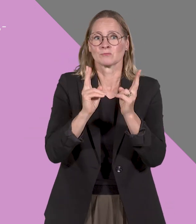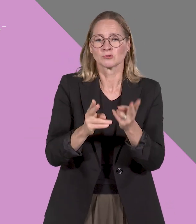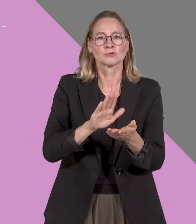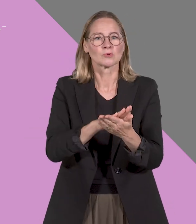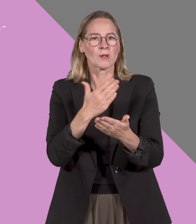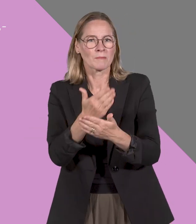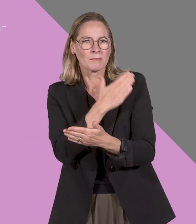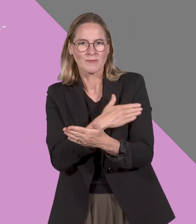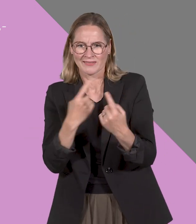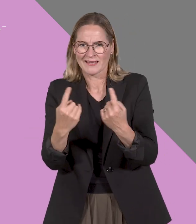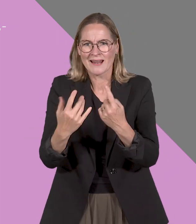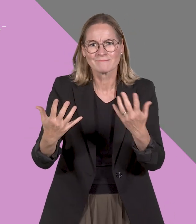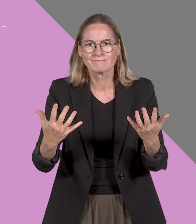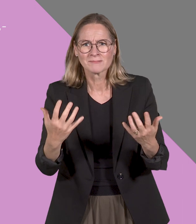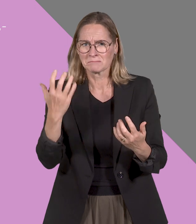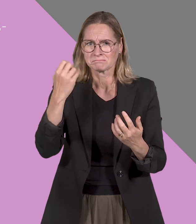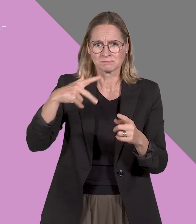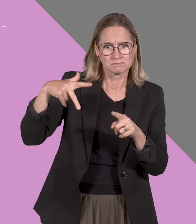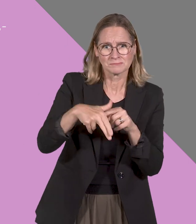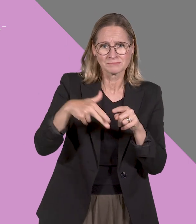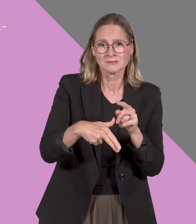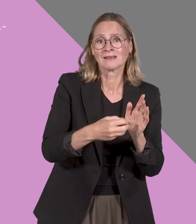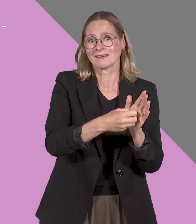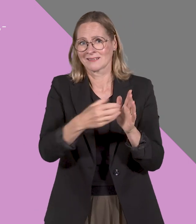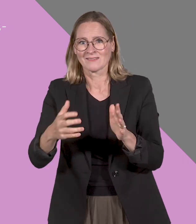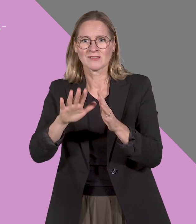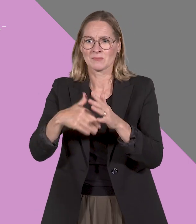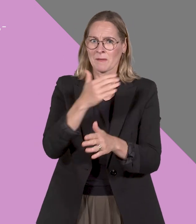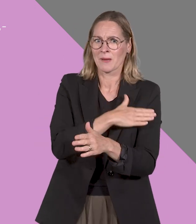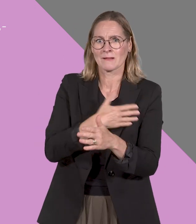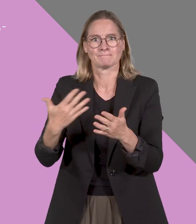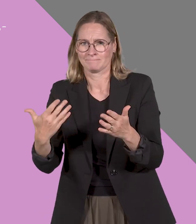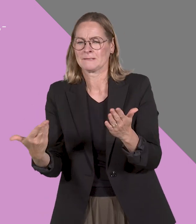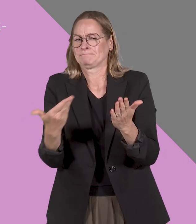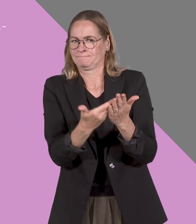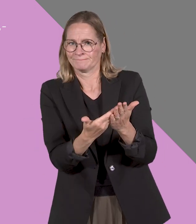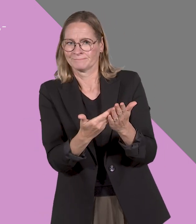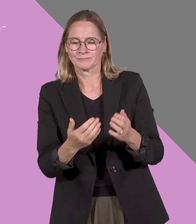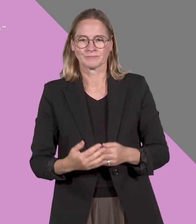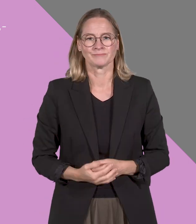muun muassa tulkkauspalvelun tilanteen ja mahdollisten leikkausten vaikutukset - viittomakielisiin palveluihin.